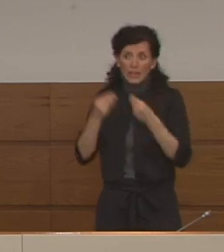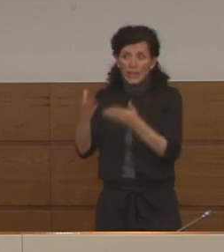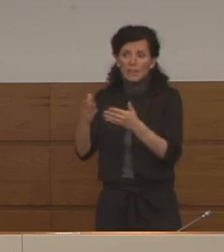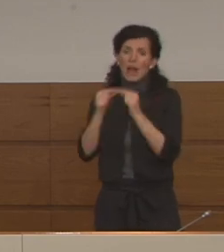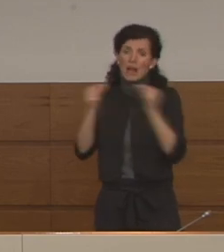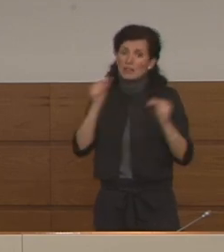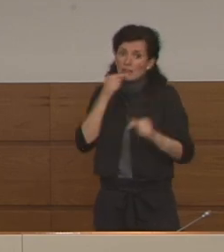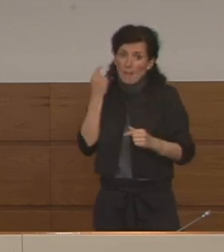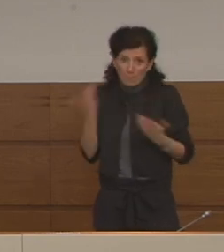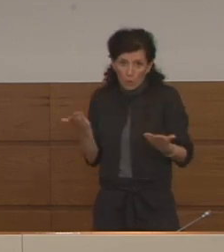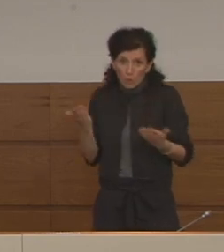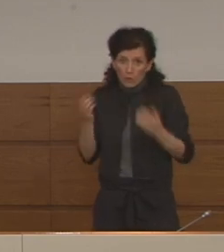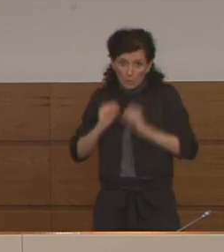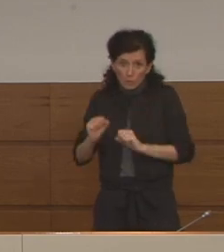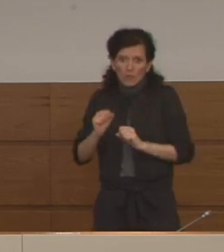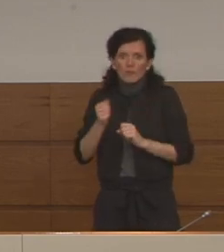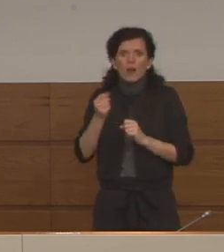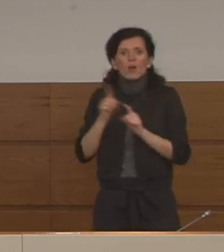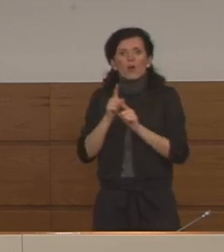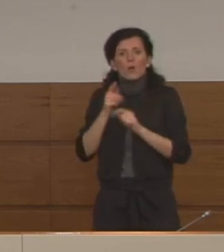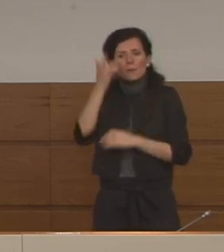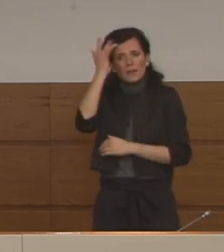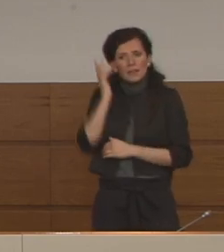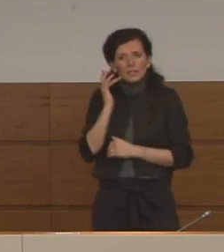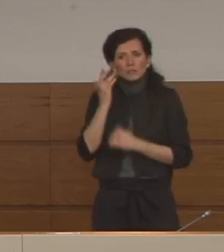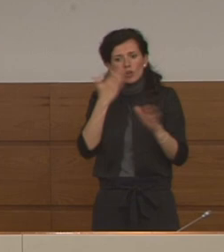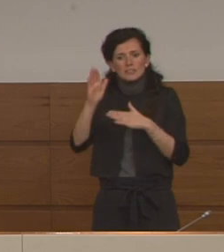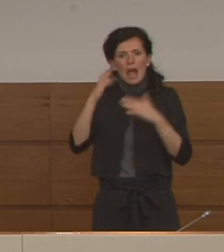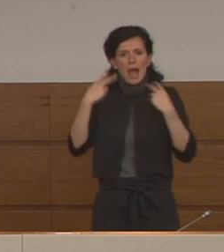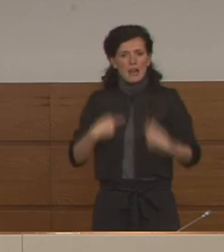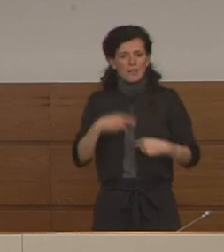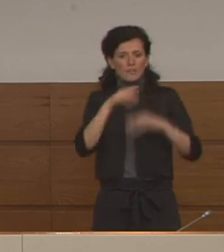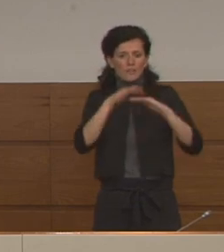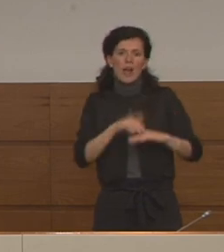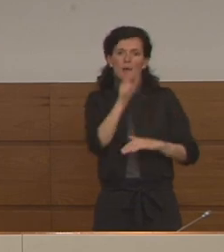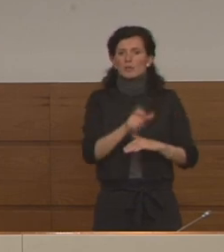anche della vita delle persone che assistono. Grazie: